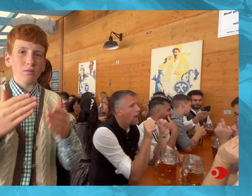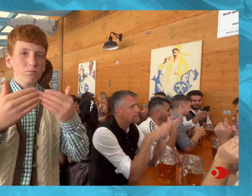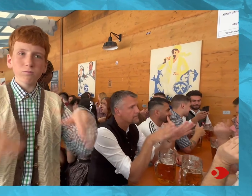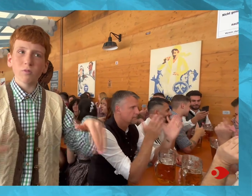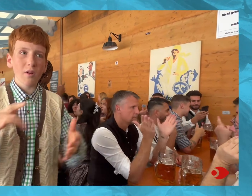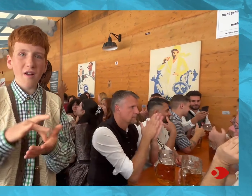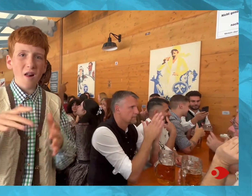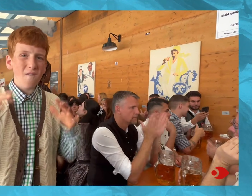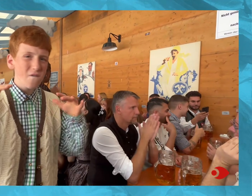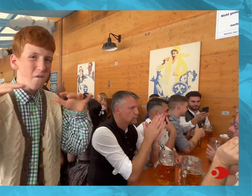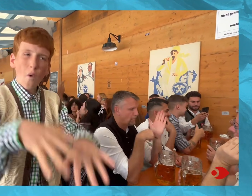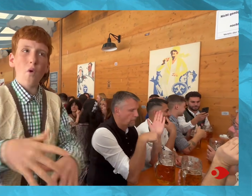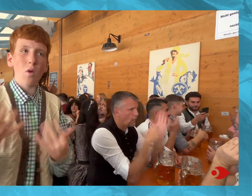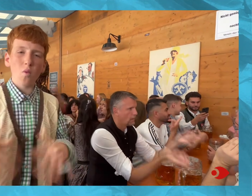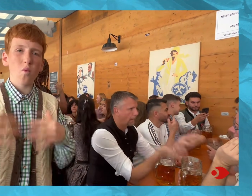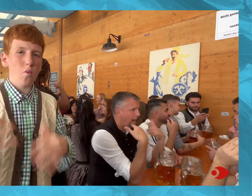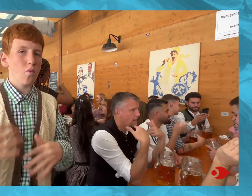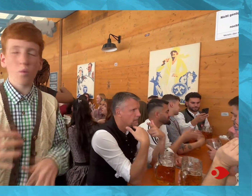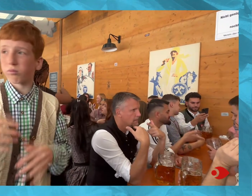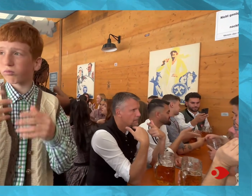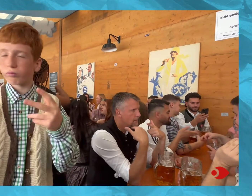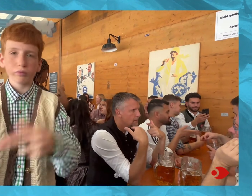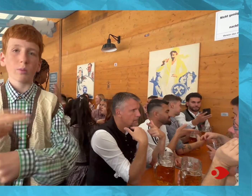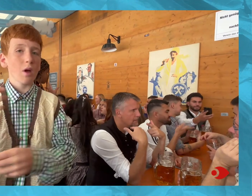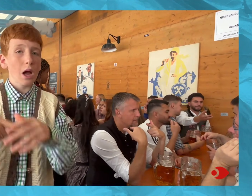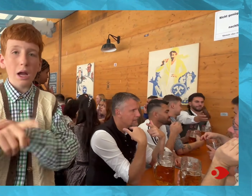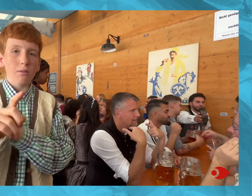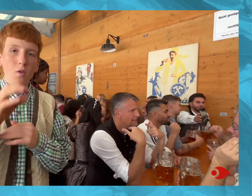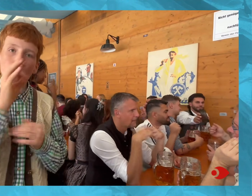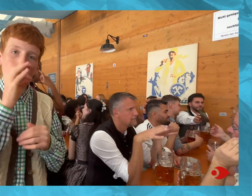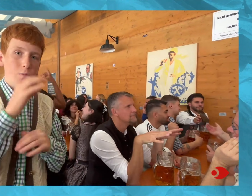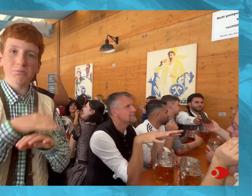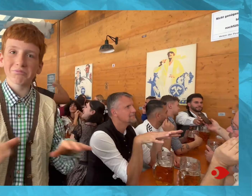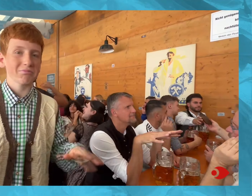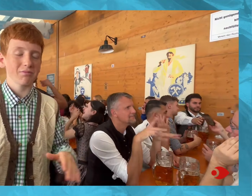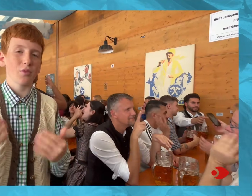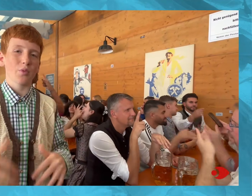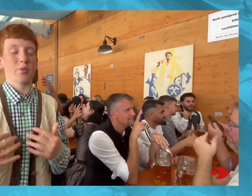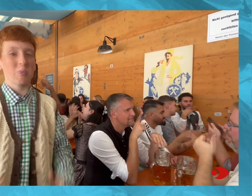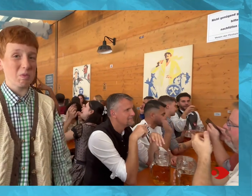schon die Eingänge zugesperrt, weil es hier drin so voll ist. Man kommt wirklich nicht mehr rein.